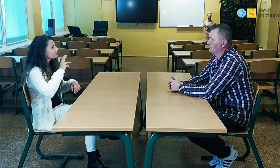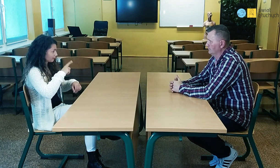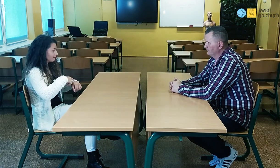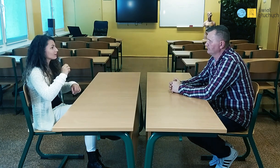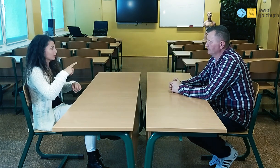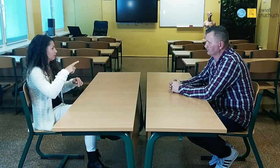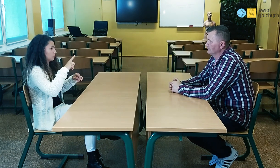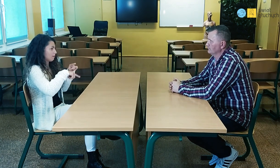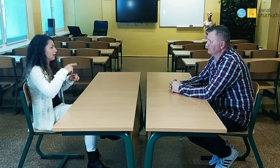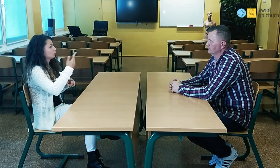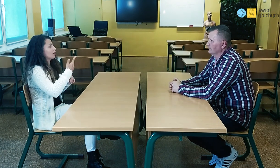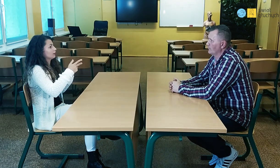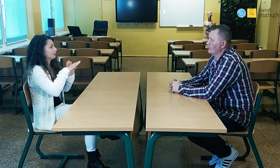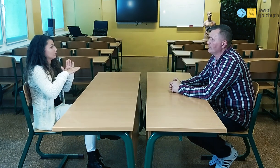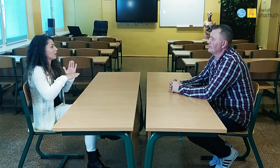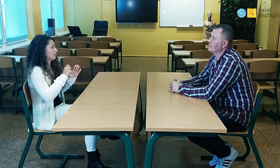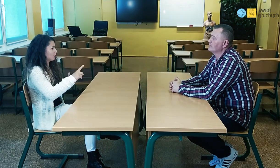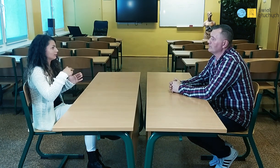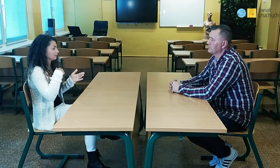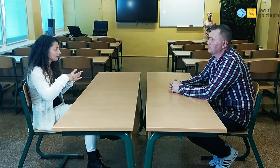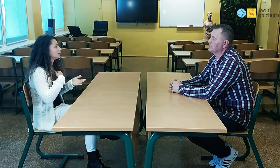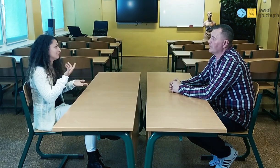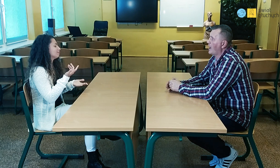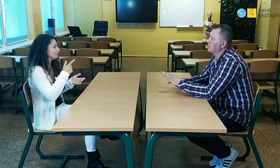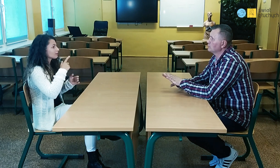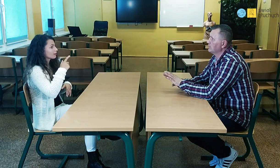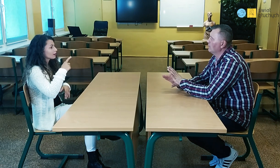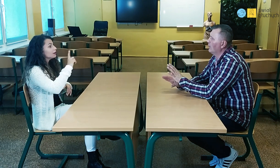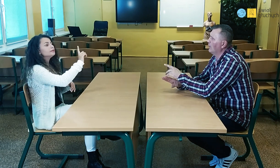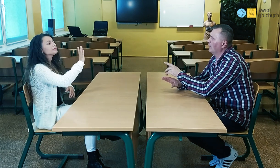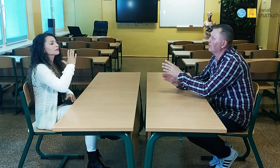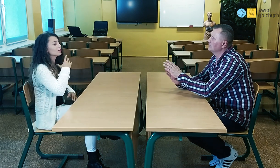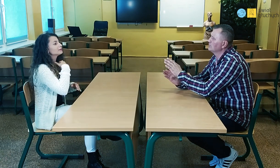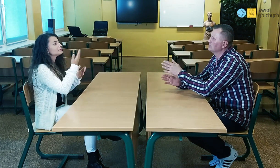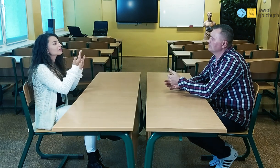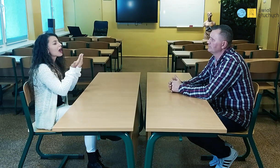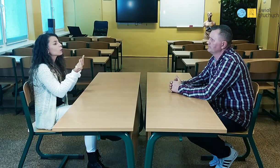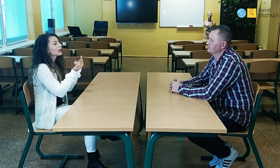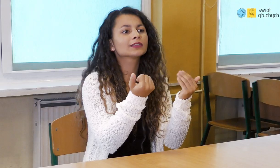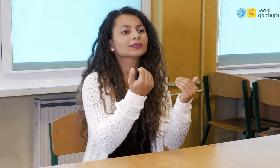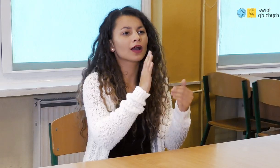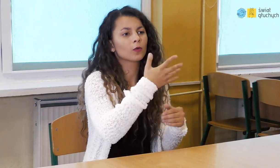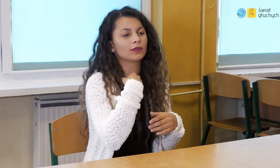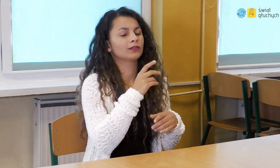Nie w podstawówce? Odbywała się rekrutacja w szkole.